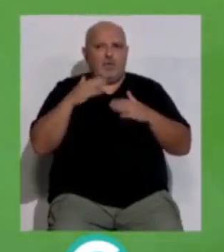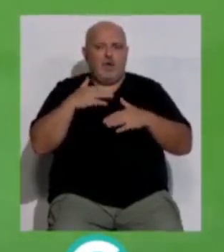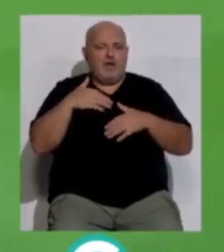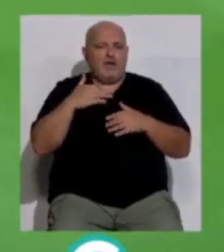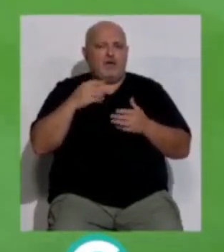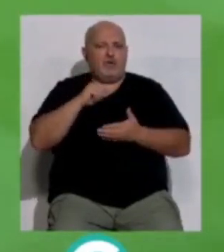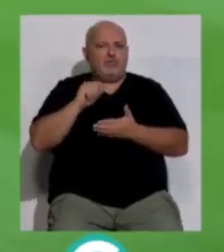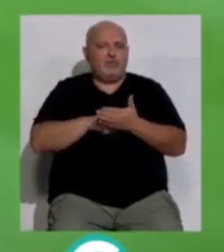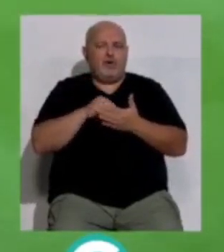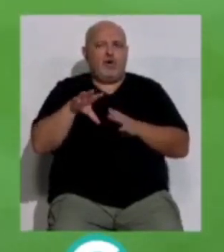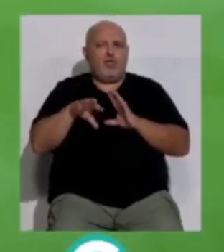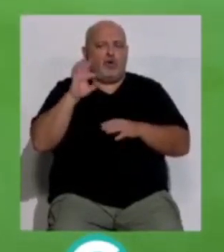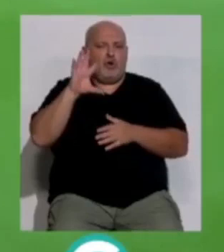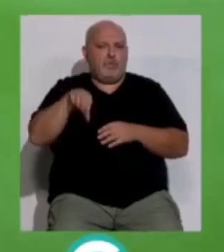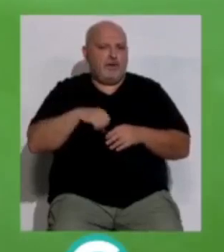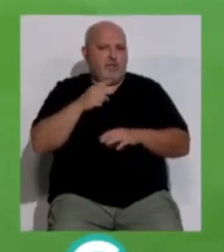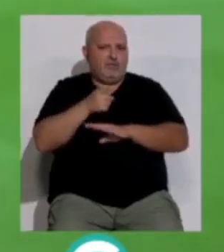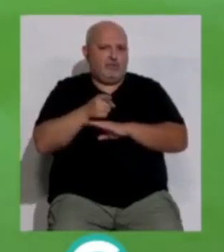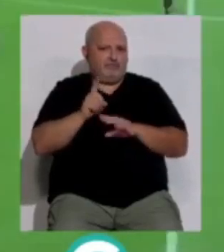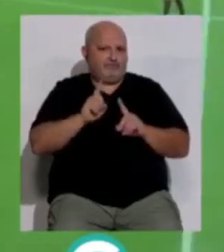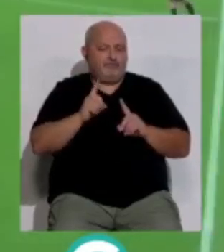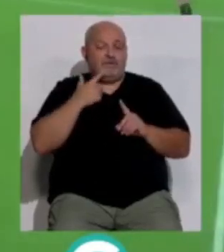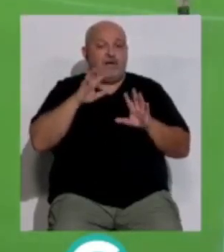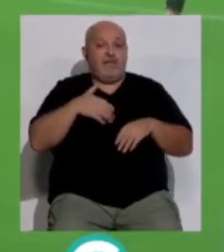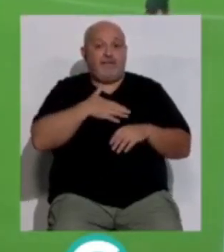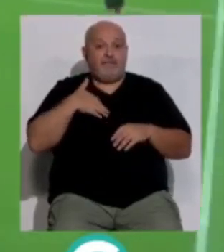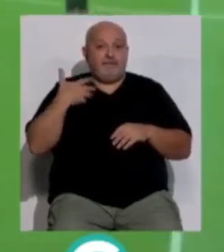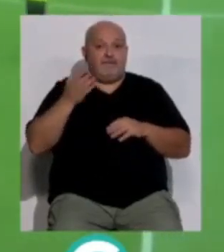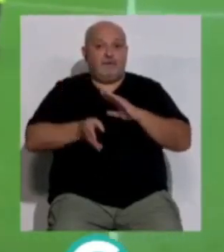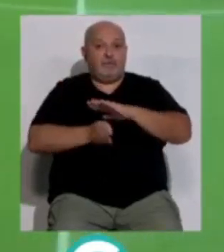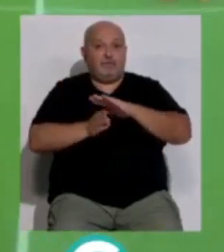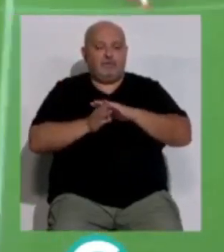el contrato ninguna opción de compra obligatoria si el Kai desea lograr su continuidad se fija Una